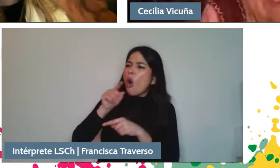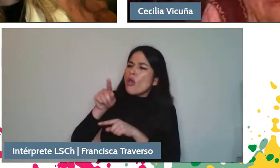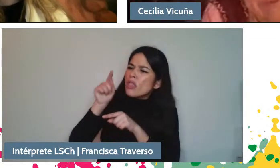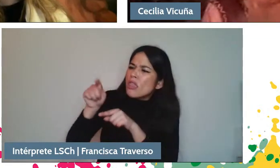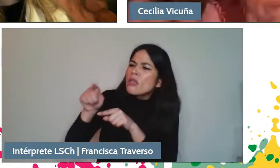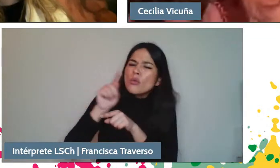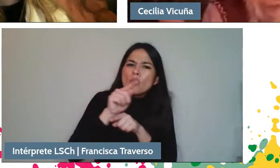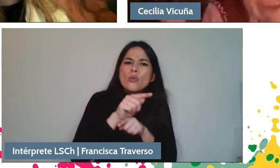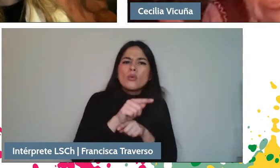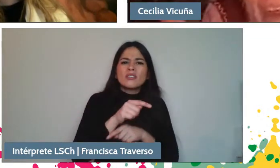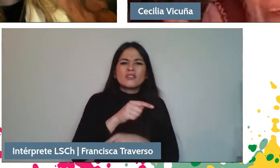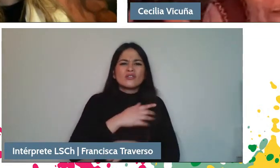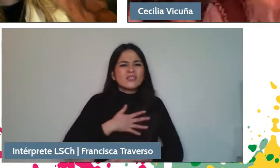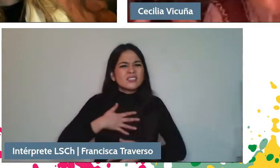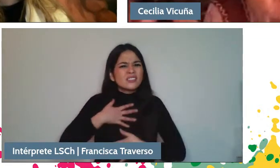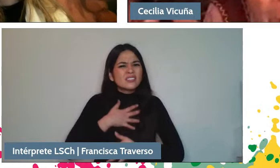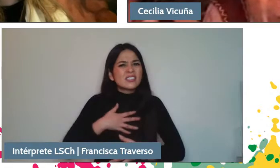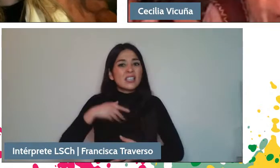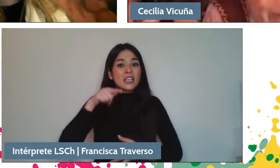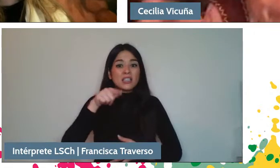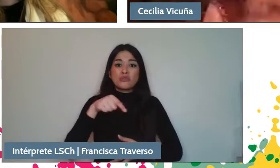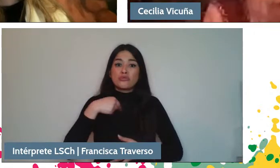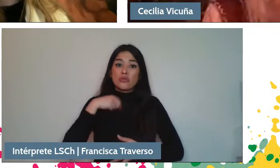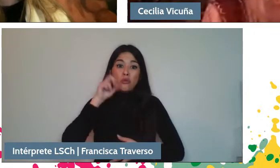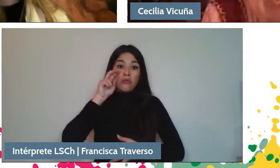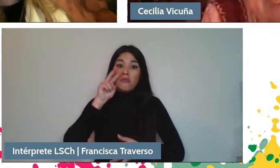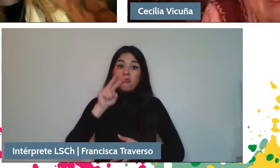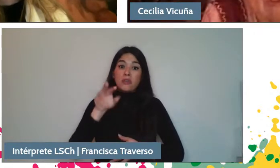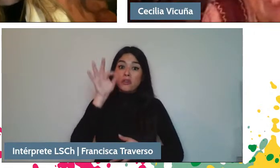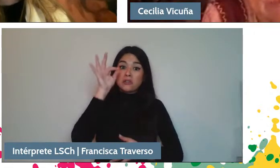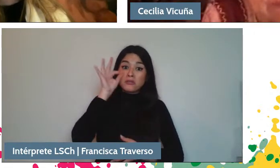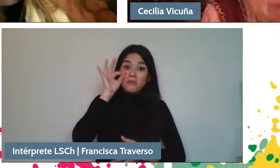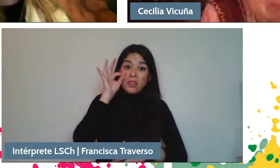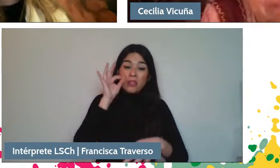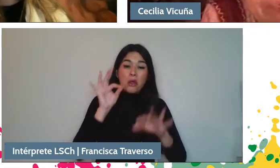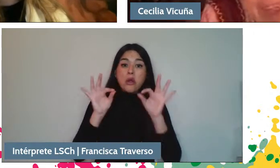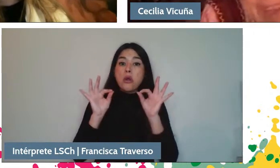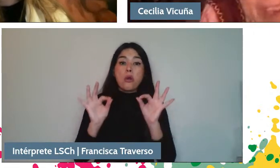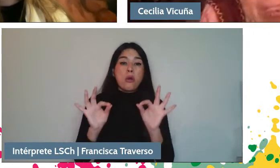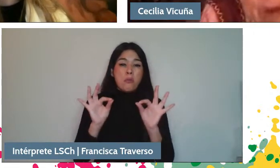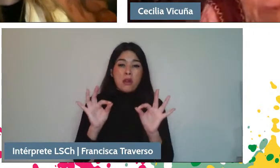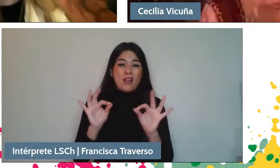y eso para mí era lo normal, ¿ves? Y entonces, mi mamá también cantaba